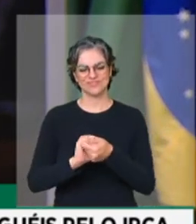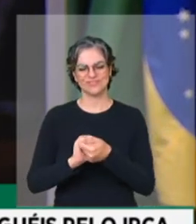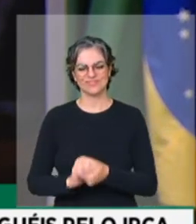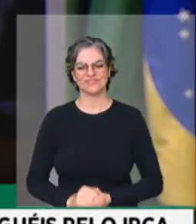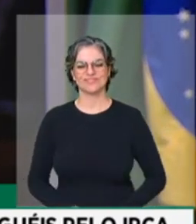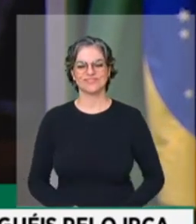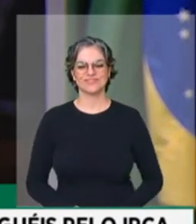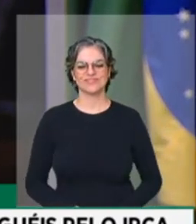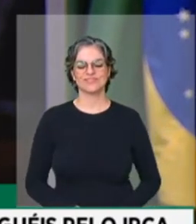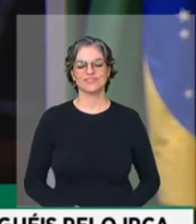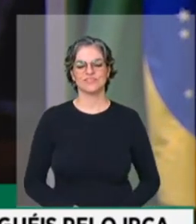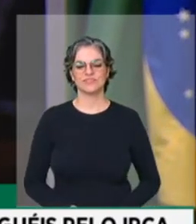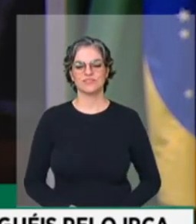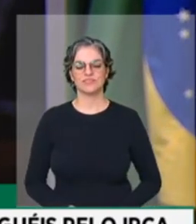SENHORES DEPUTADOS O SERES SOBRE O BRASILEIRO DEFINIU